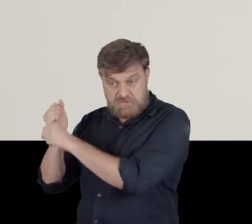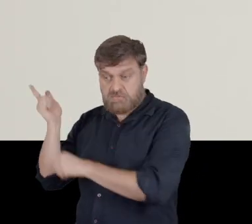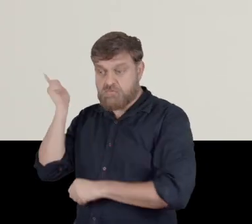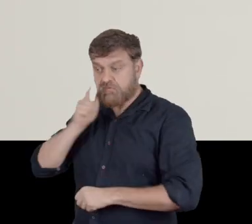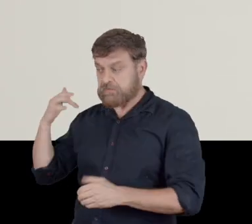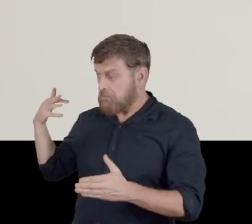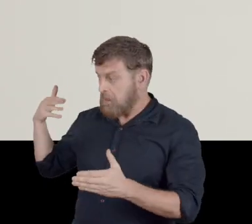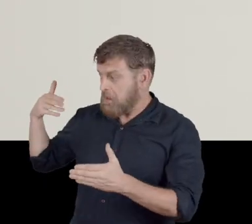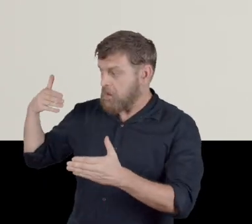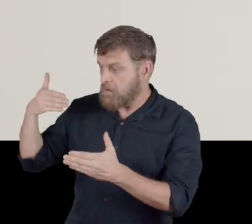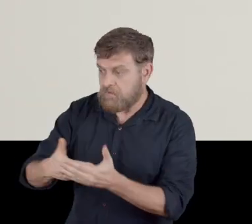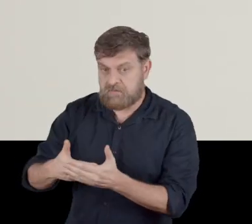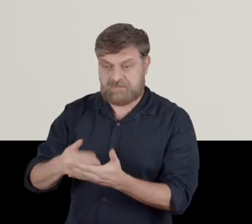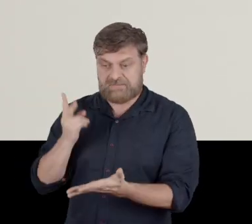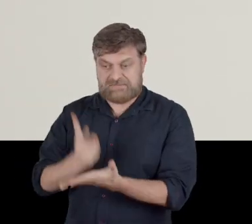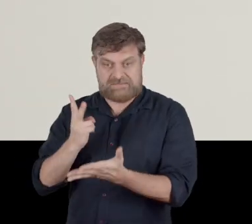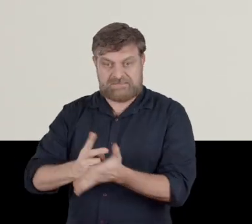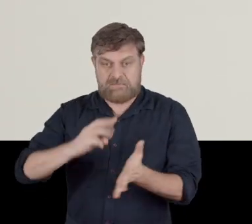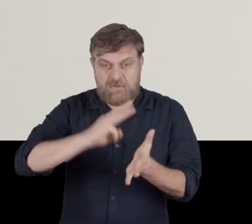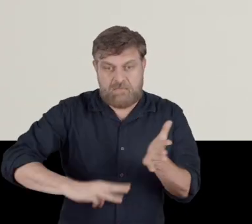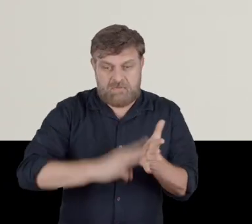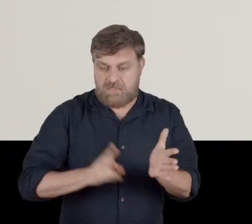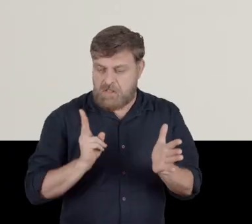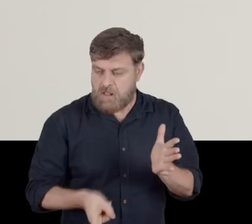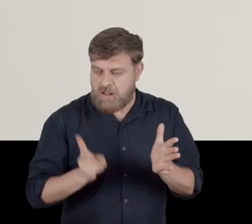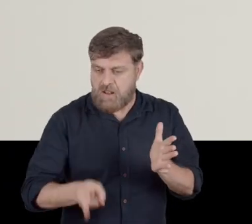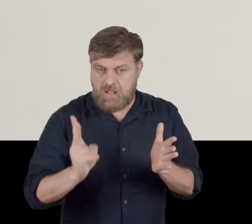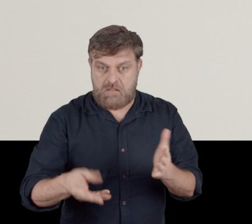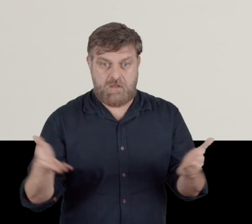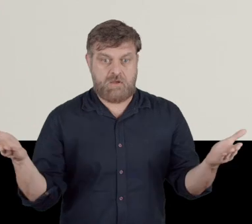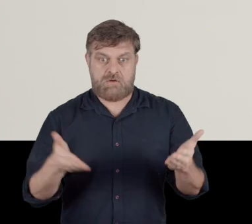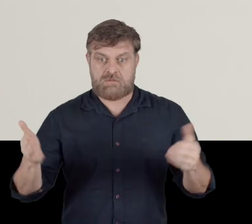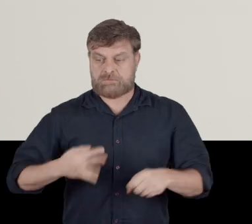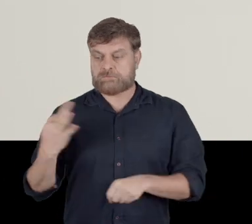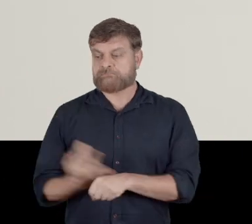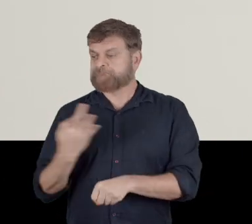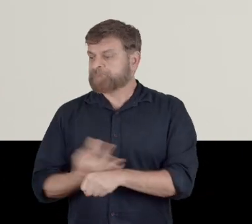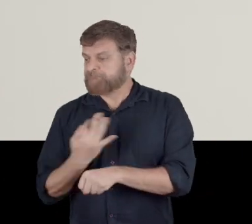estão aí assim sempre fazendo nesse formato, hoje eles estão sambando,